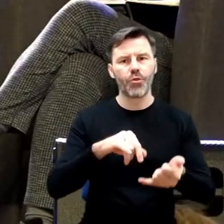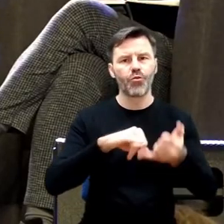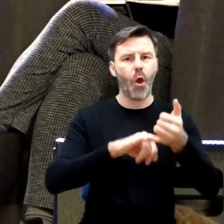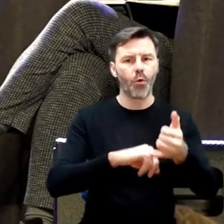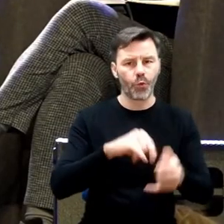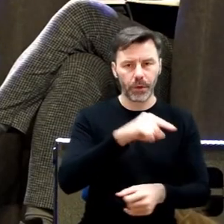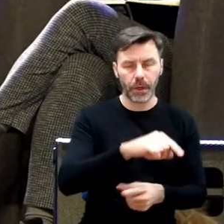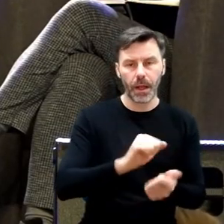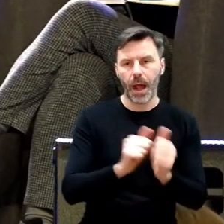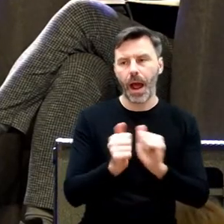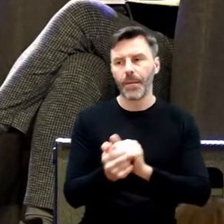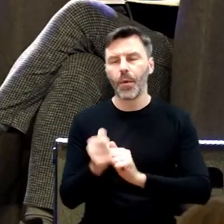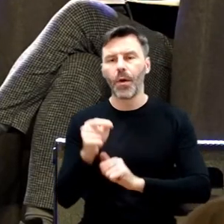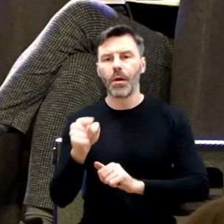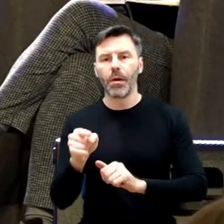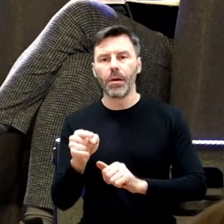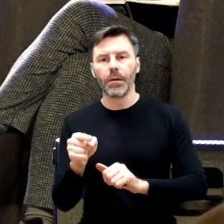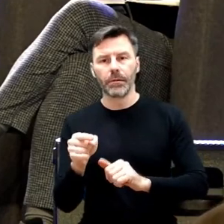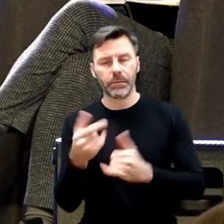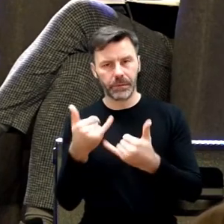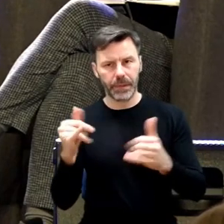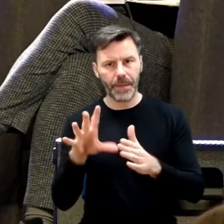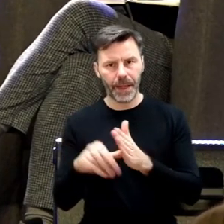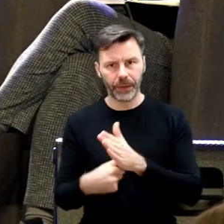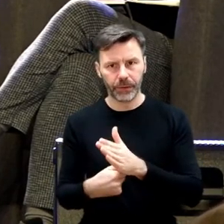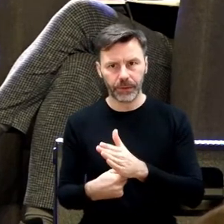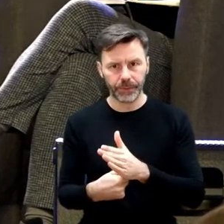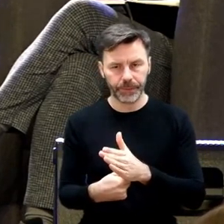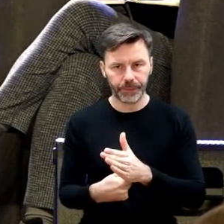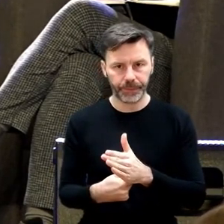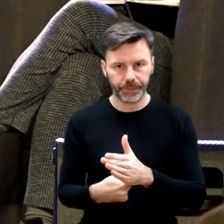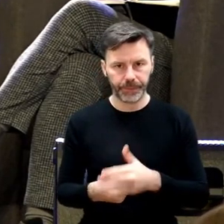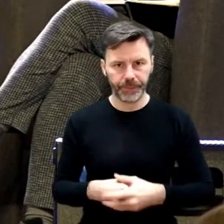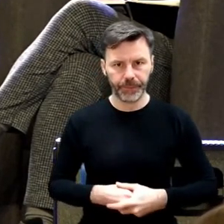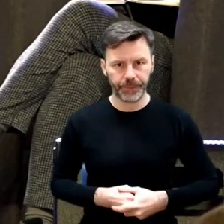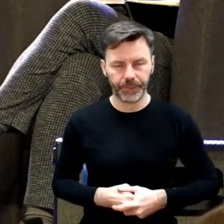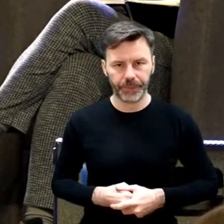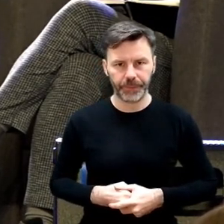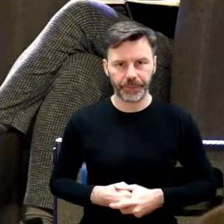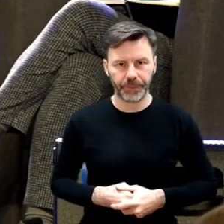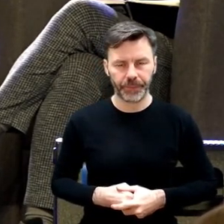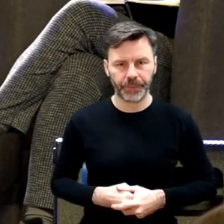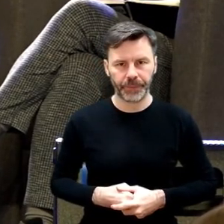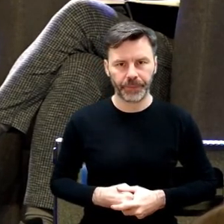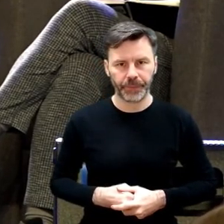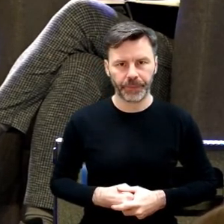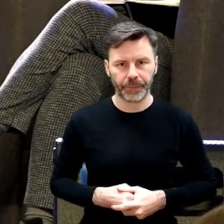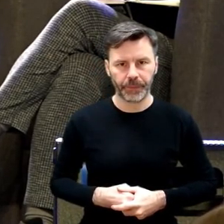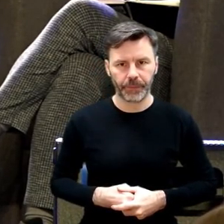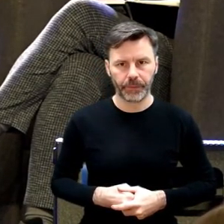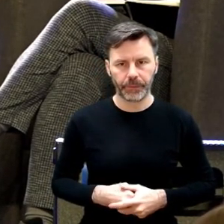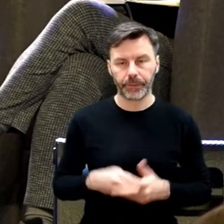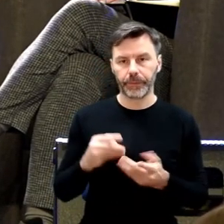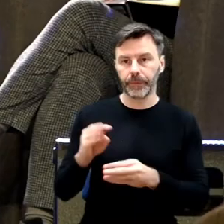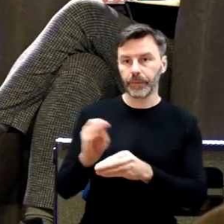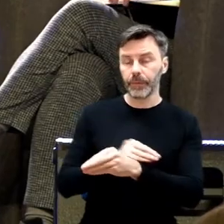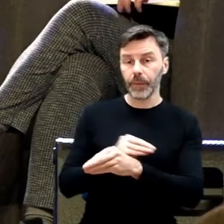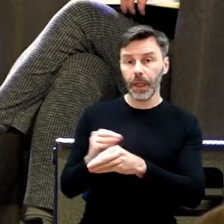właściwie dotąd w mieszkaniówce, mówiąc kolokwialnie, jeszcze nie mieliśmy okazji się spotkać, a obecna tutaj